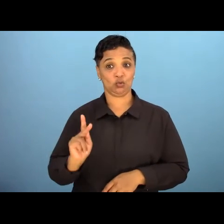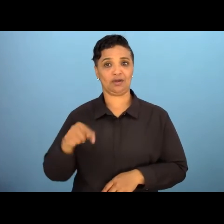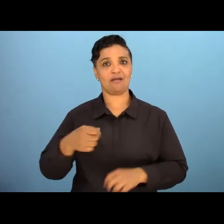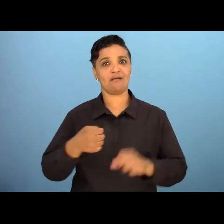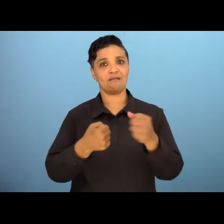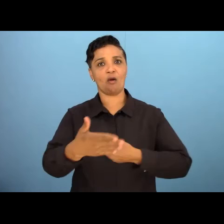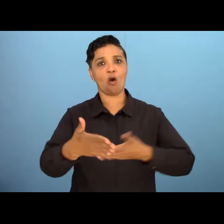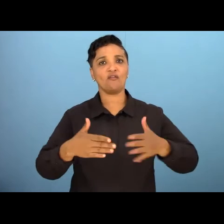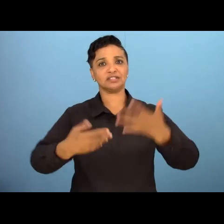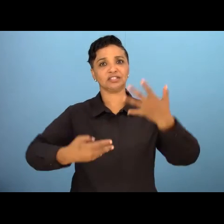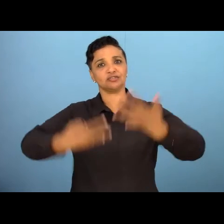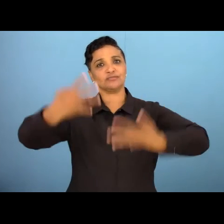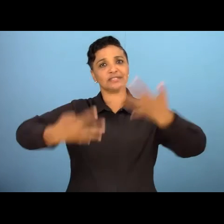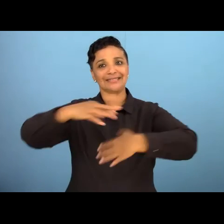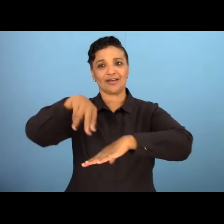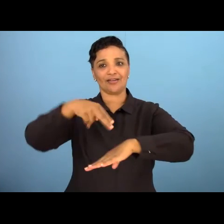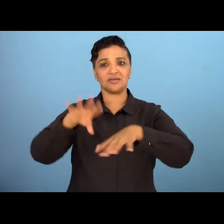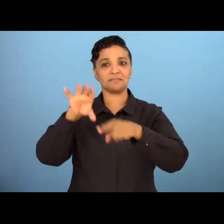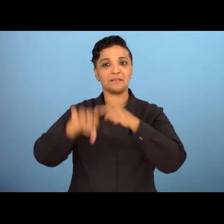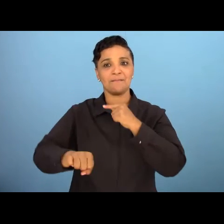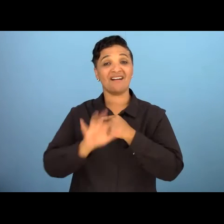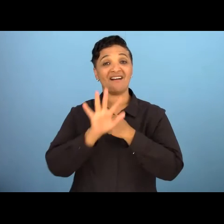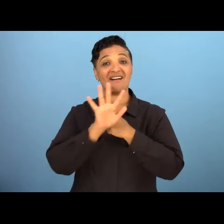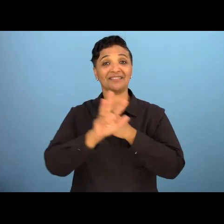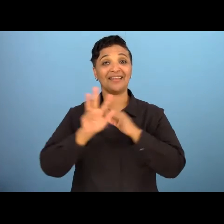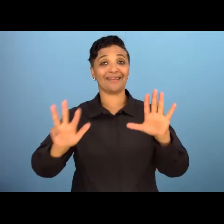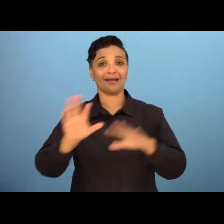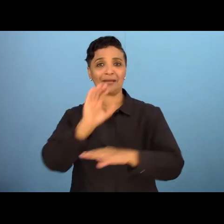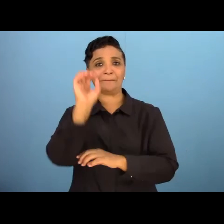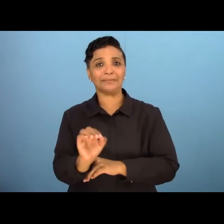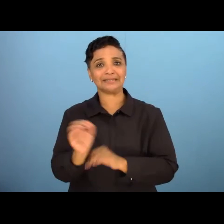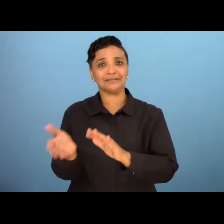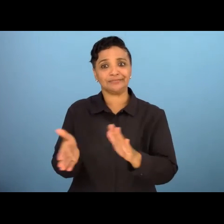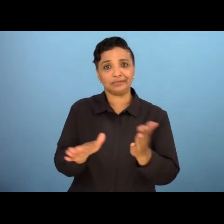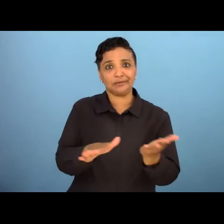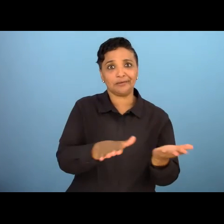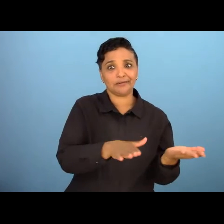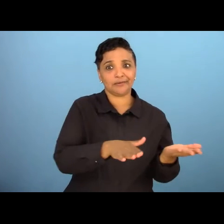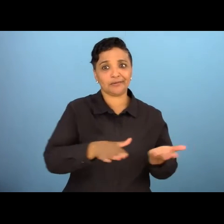Mientras tanto, alguien escribió en el cuadro de chat, usted, en el Reino Unido, nuestra oficina de